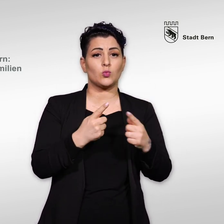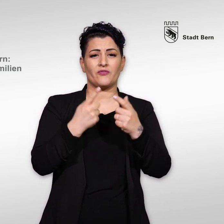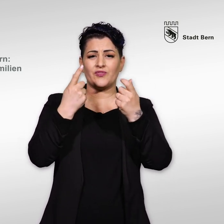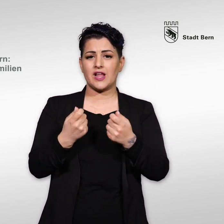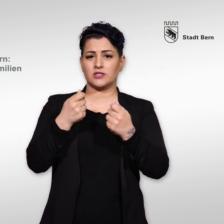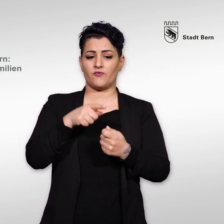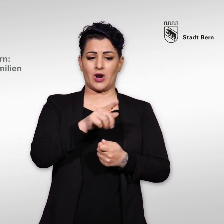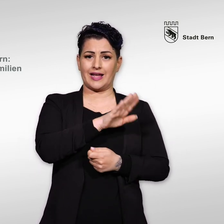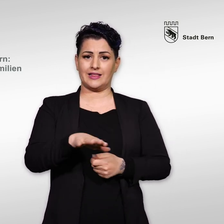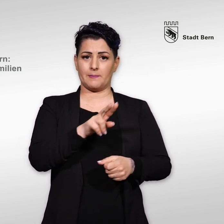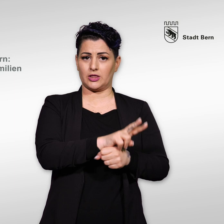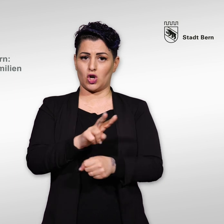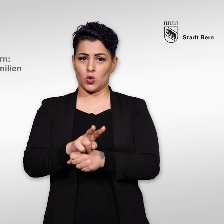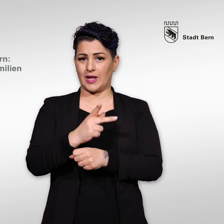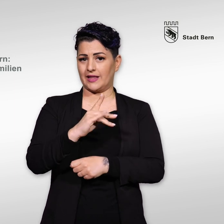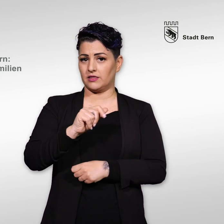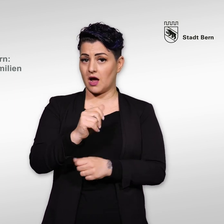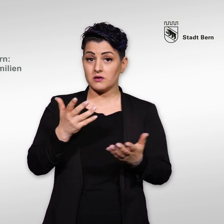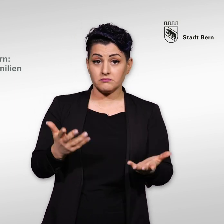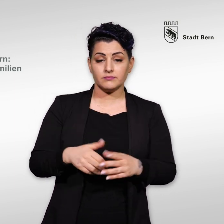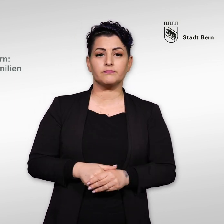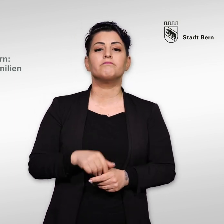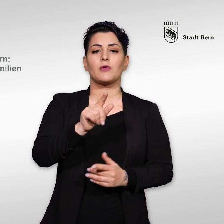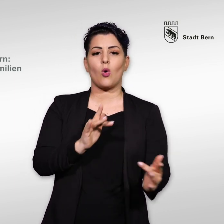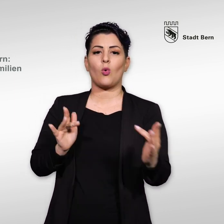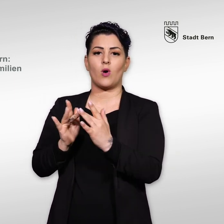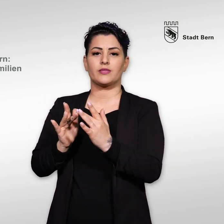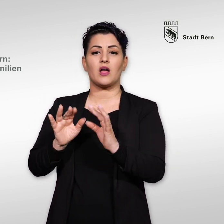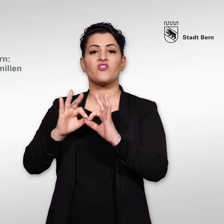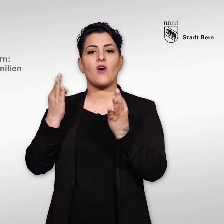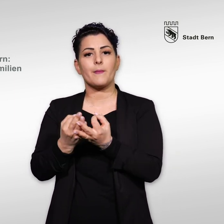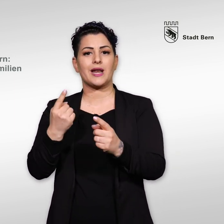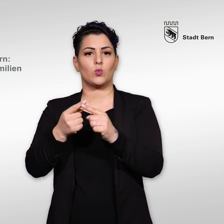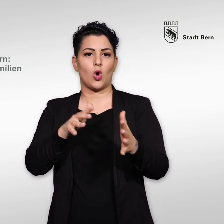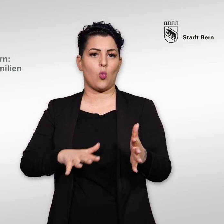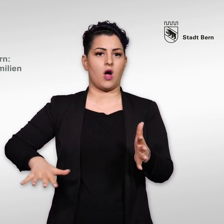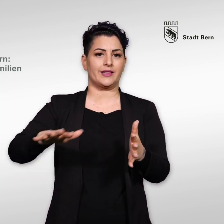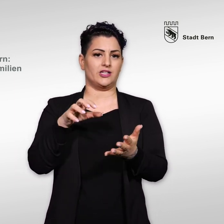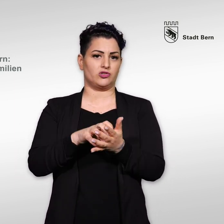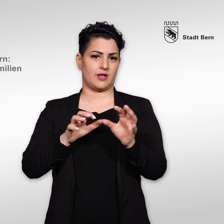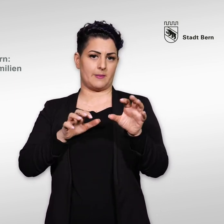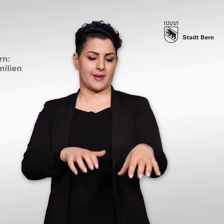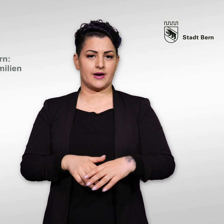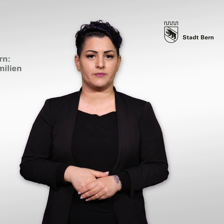oder zur Finanzierung der Kinderbetreuung in der Kita? Melden Sie sich bei Familie & Quartier Stadt Bern.